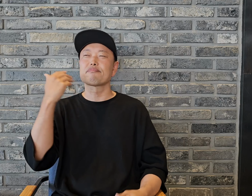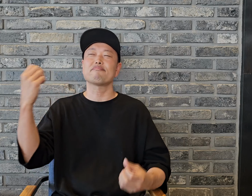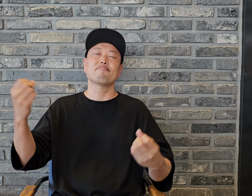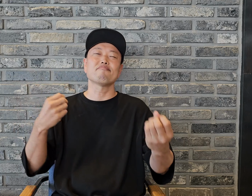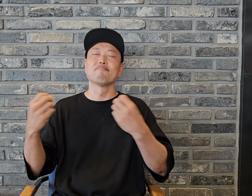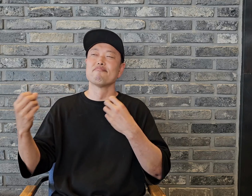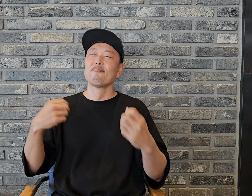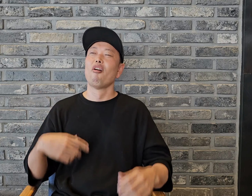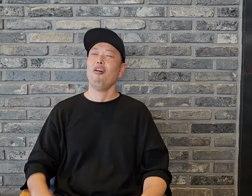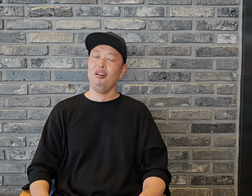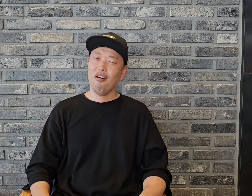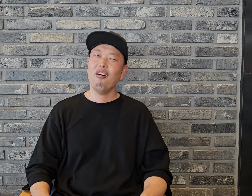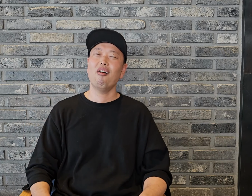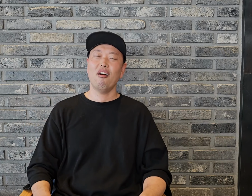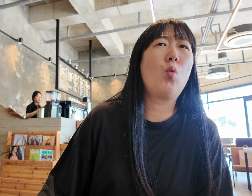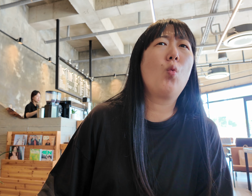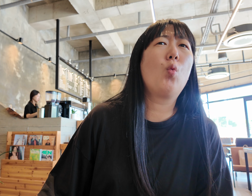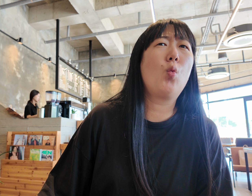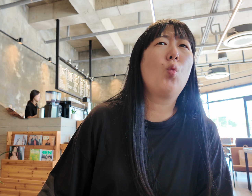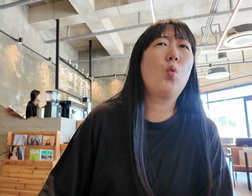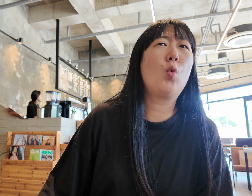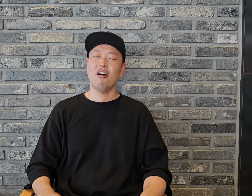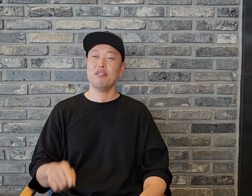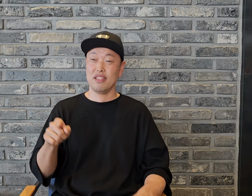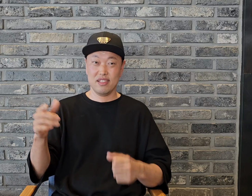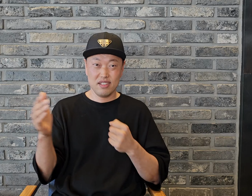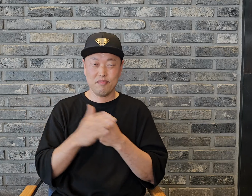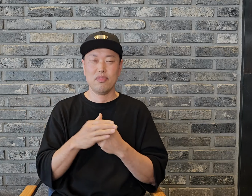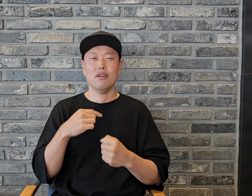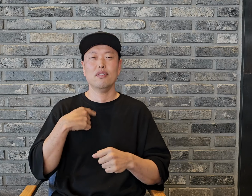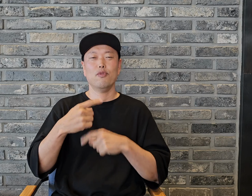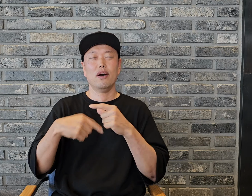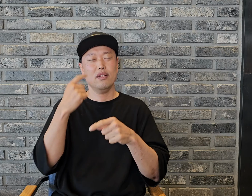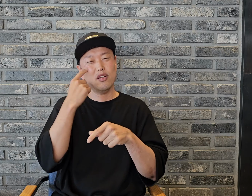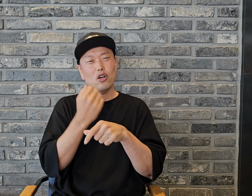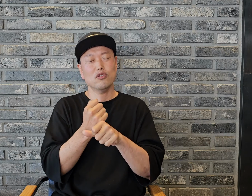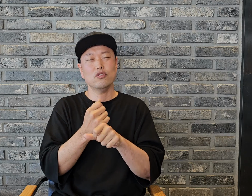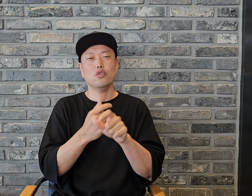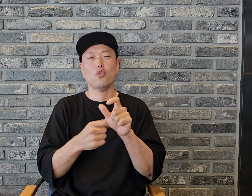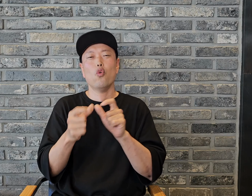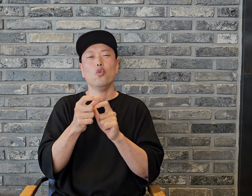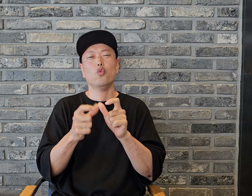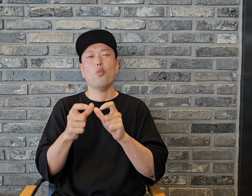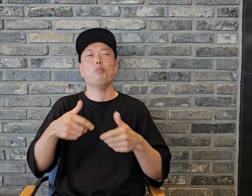Las personas sordas realmente dijeron que les gustó. Oh ~ genial. Como pensaba, también necesito investigar más, así que